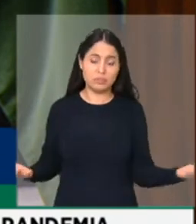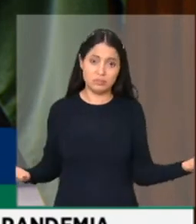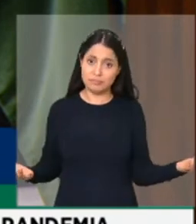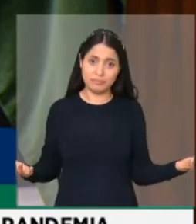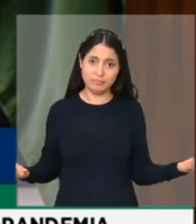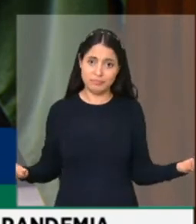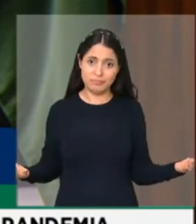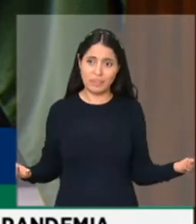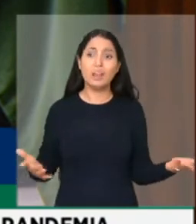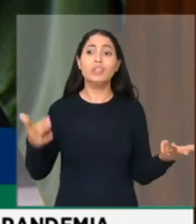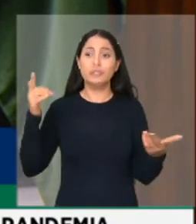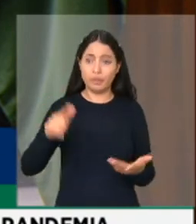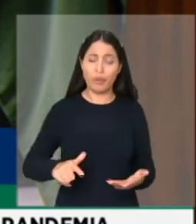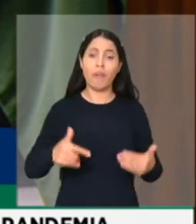GOVERNO QUE MUDOU 4 VEZES DE MINISTRO DA SAÚDE EM PLENA